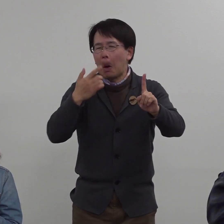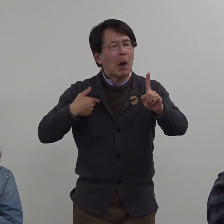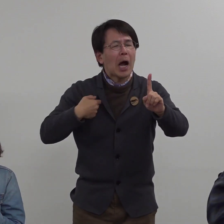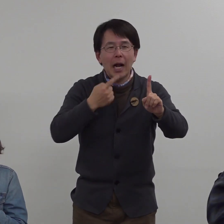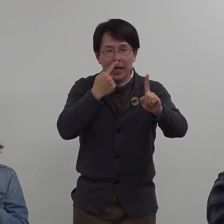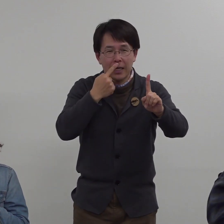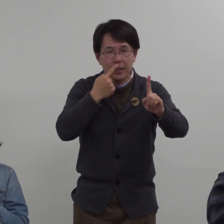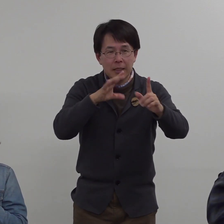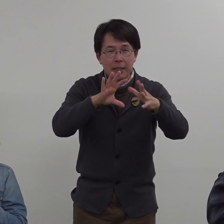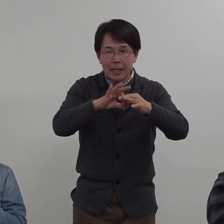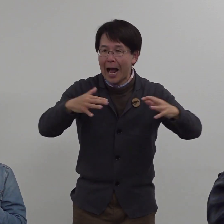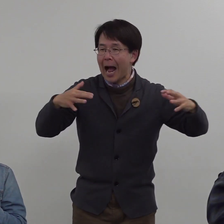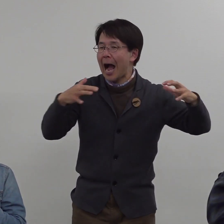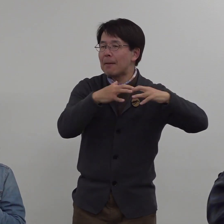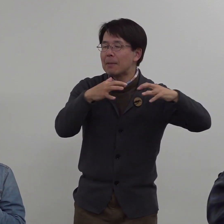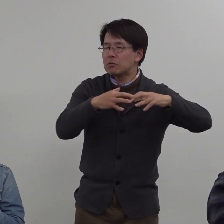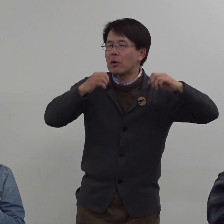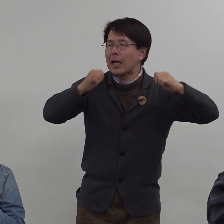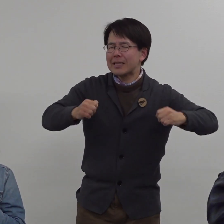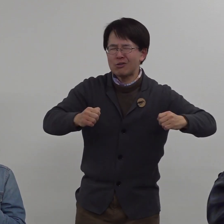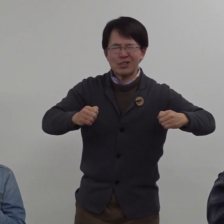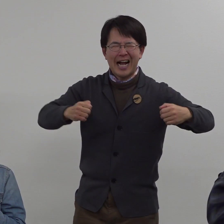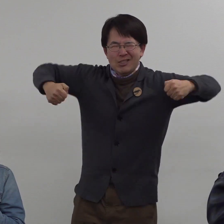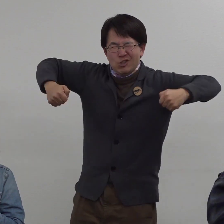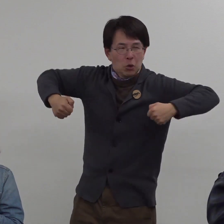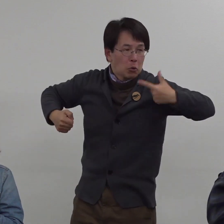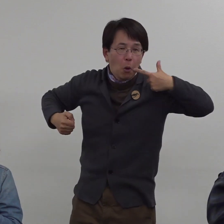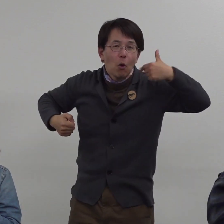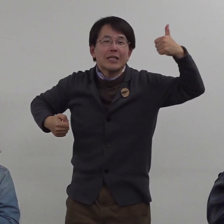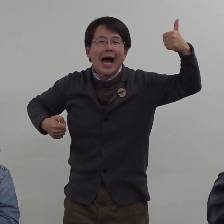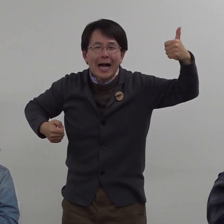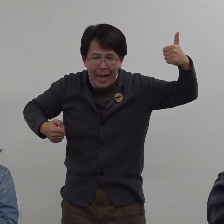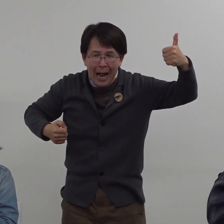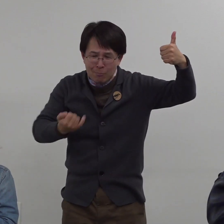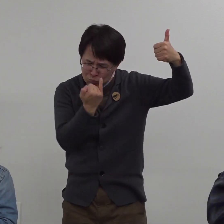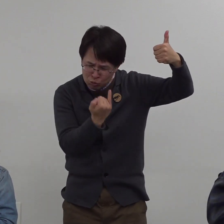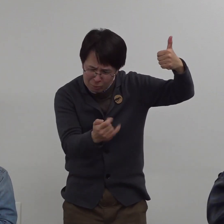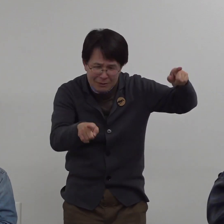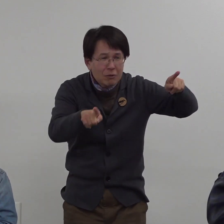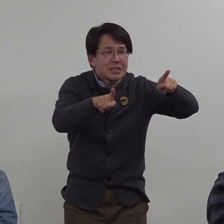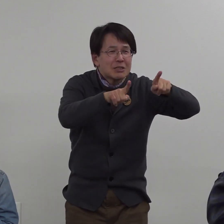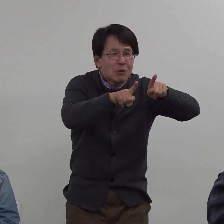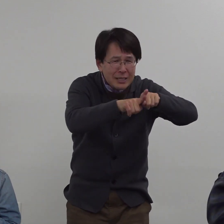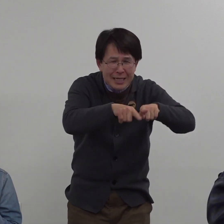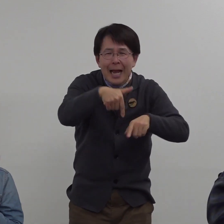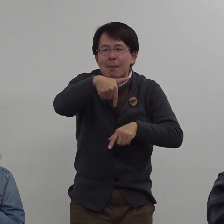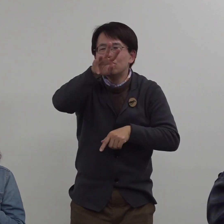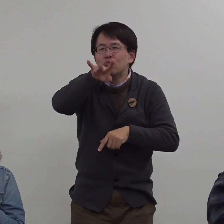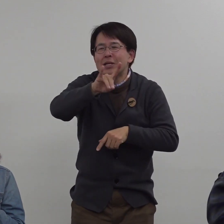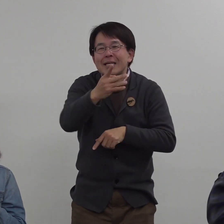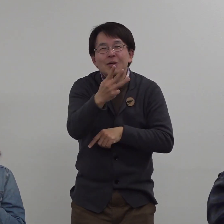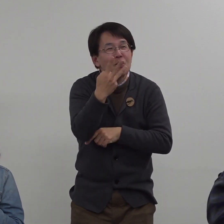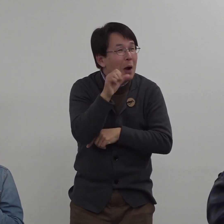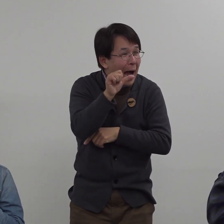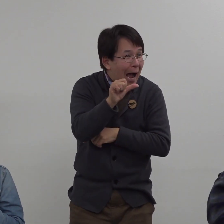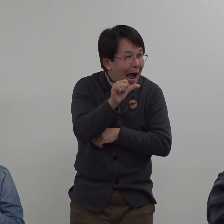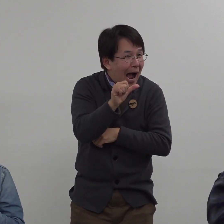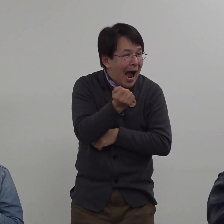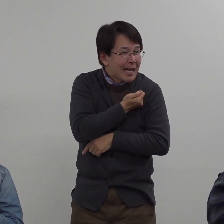アメフトをやってるイカついお父さんが娘とプリキュアを見に行くというようなことが起きていたんですね